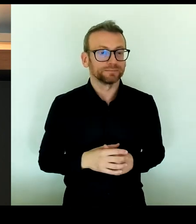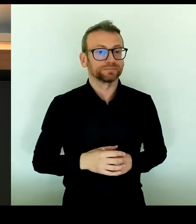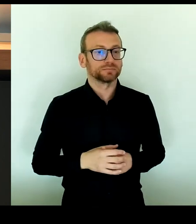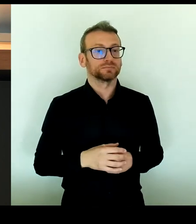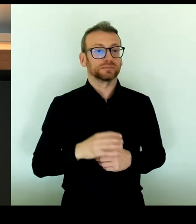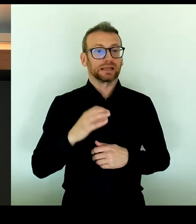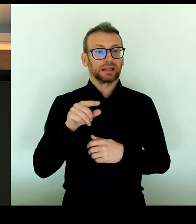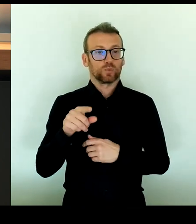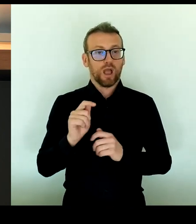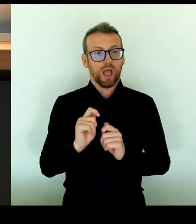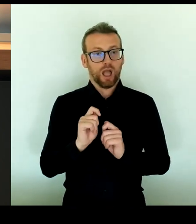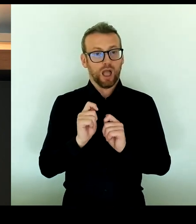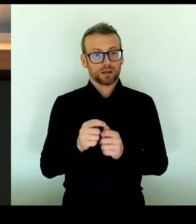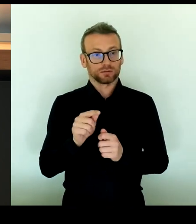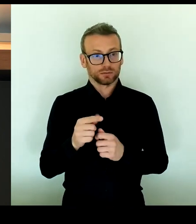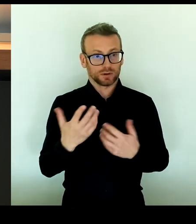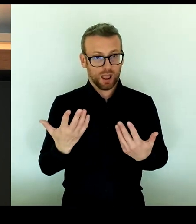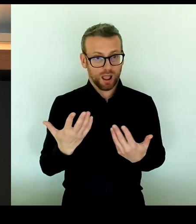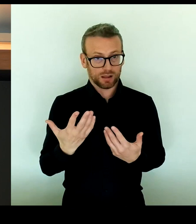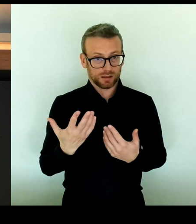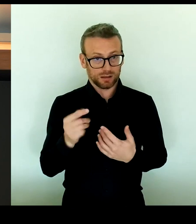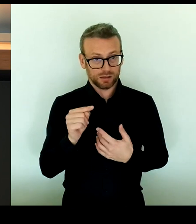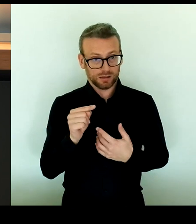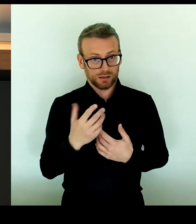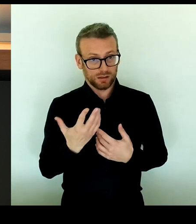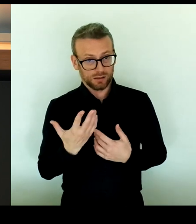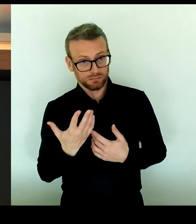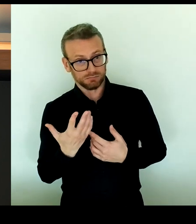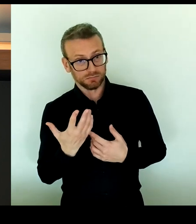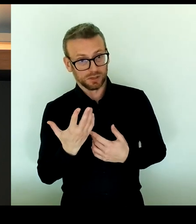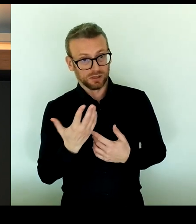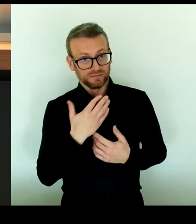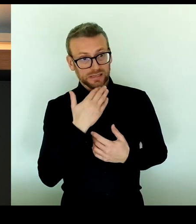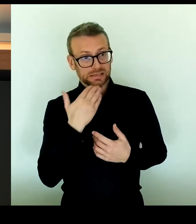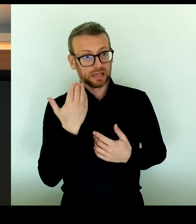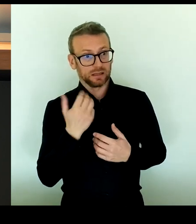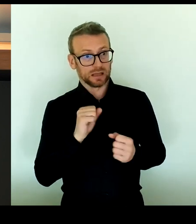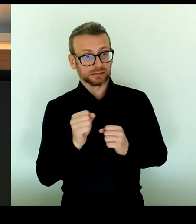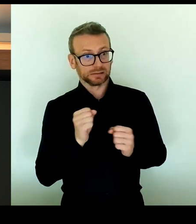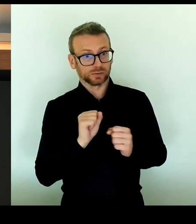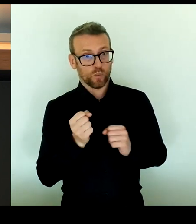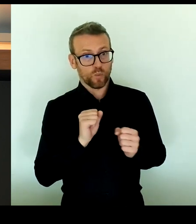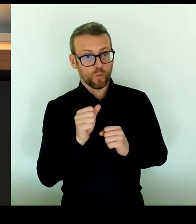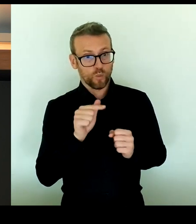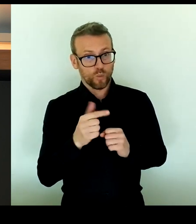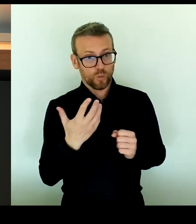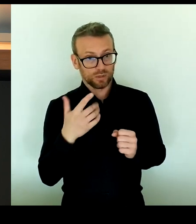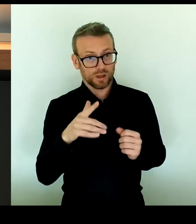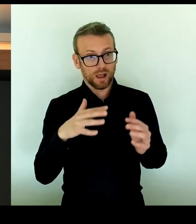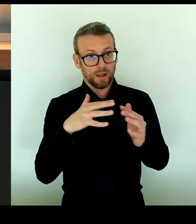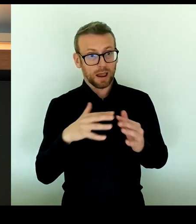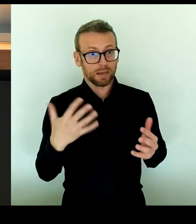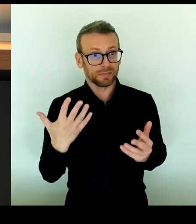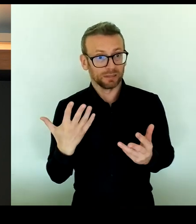man nicht für jedes einzelne Haus mit sechs Wohneinheiten im Verkehrskonzept für den ganzen Kiez vor. Es gibt auch so was wie der Erheblichkeitsschwelle.